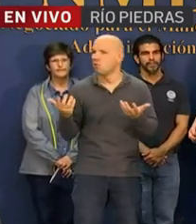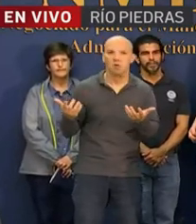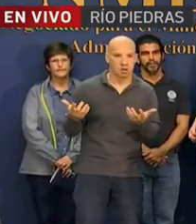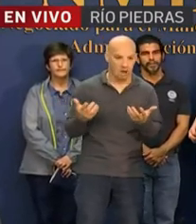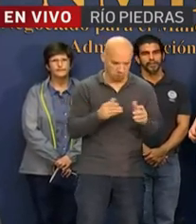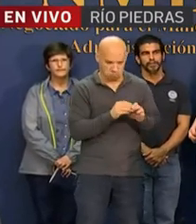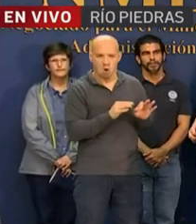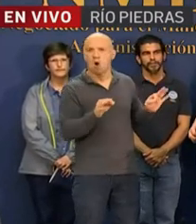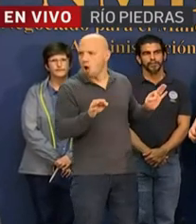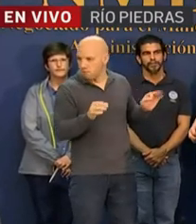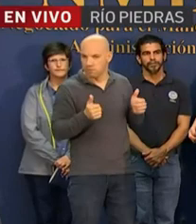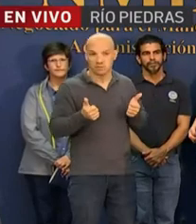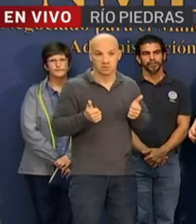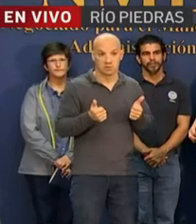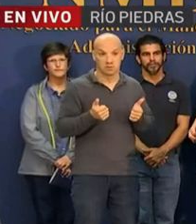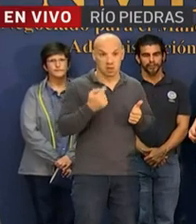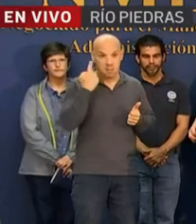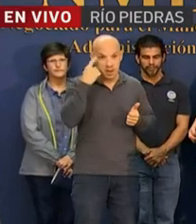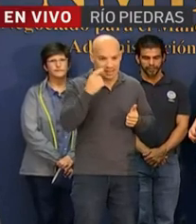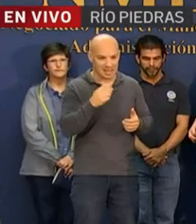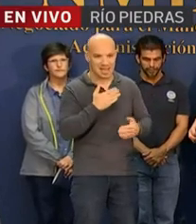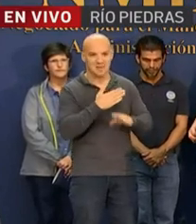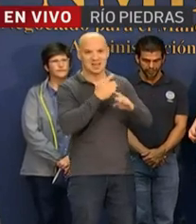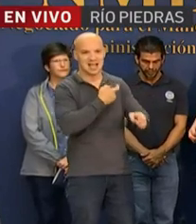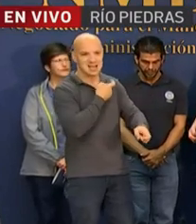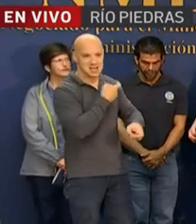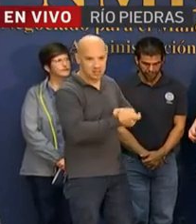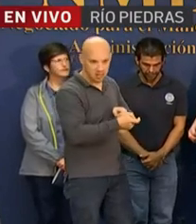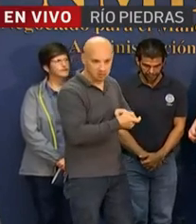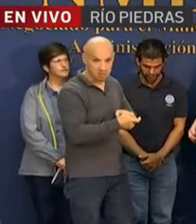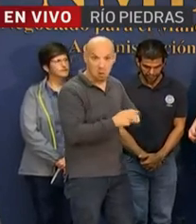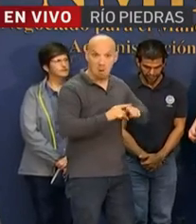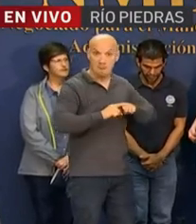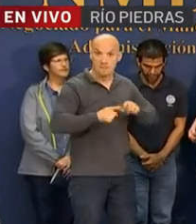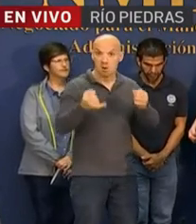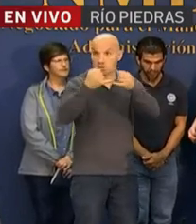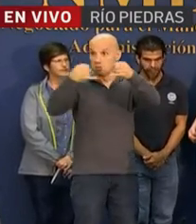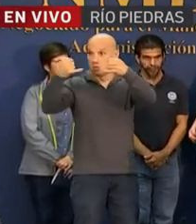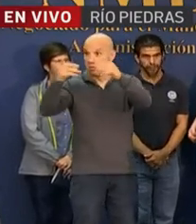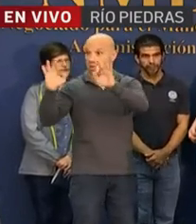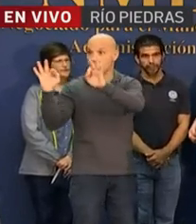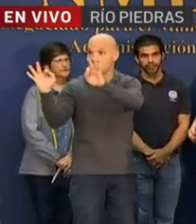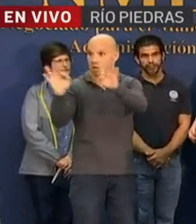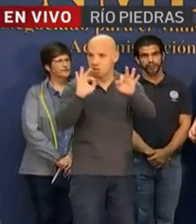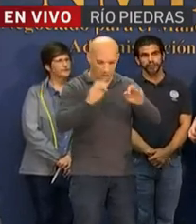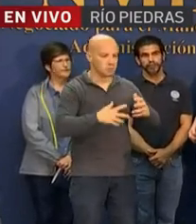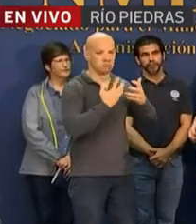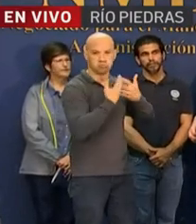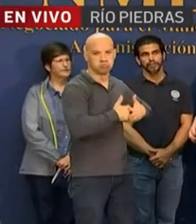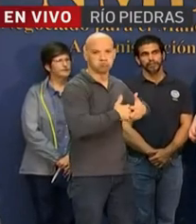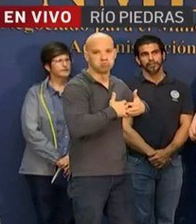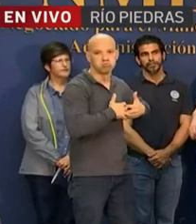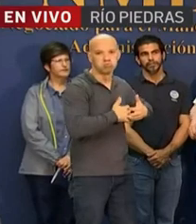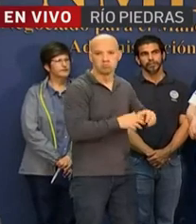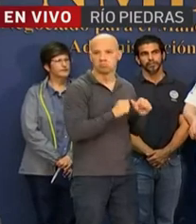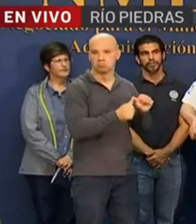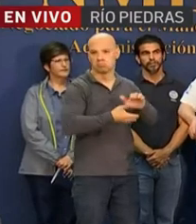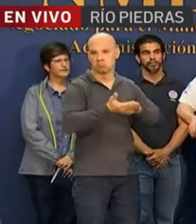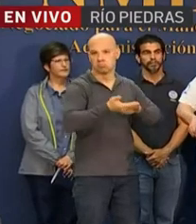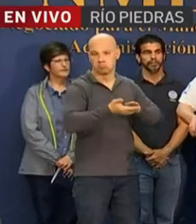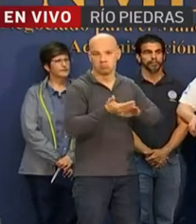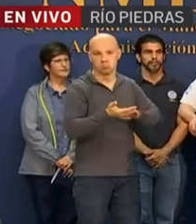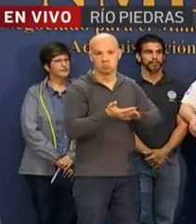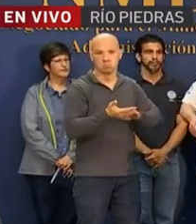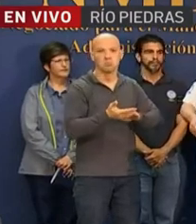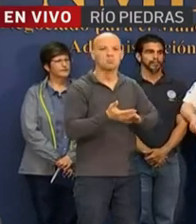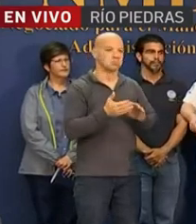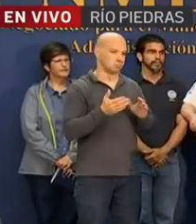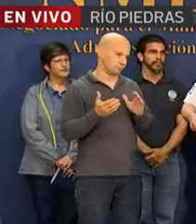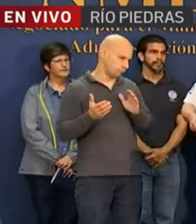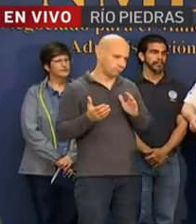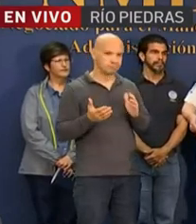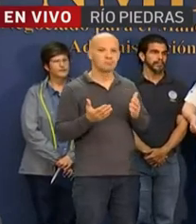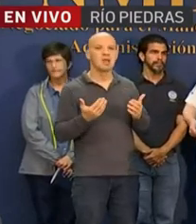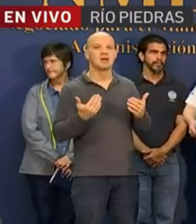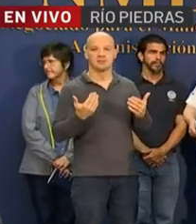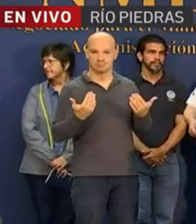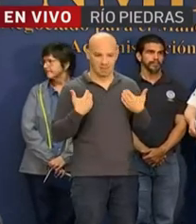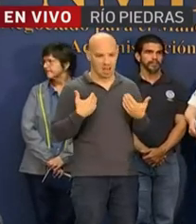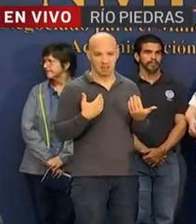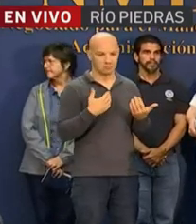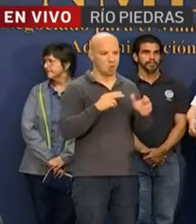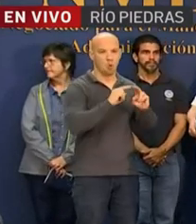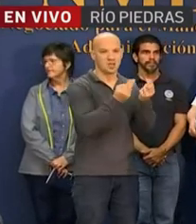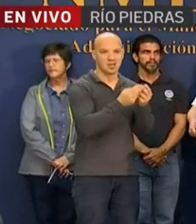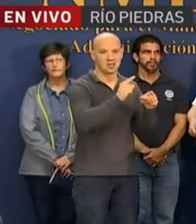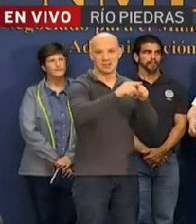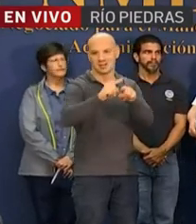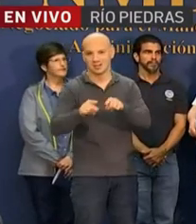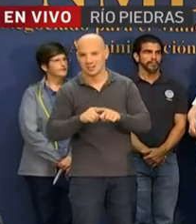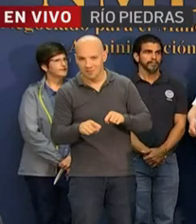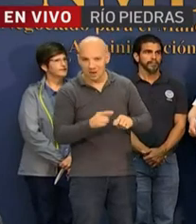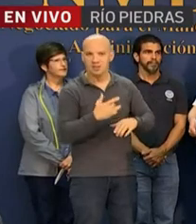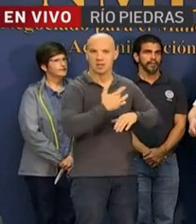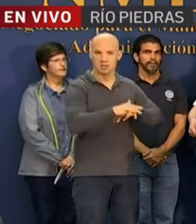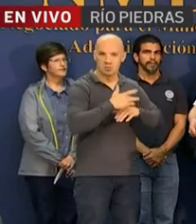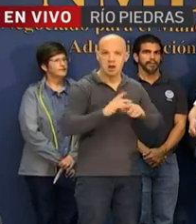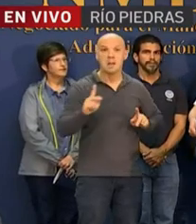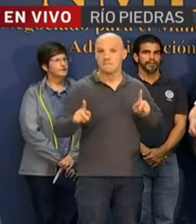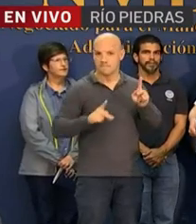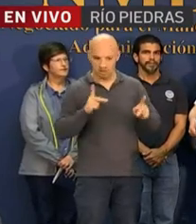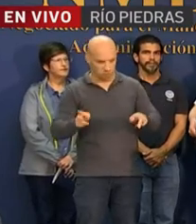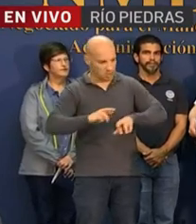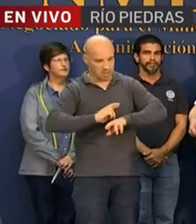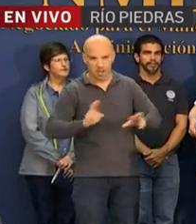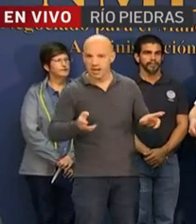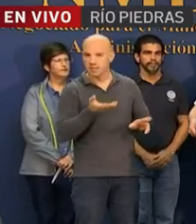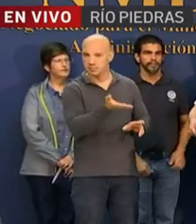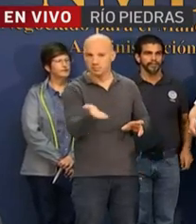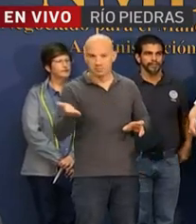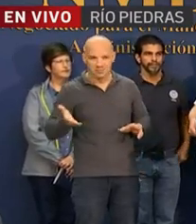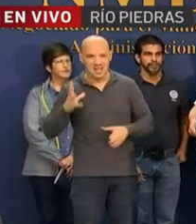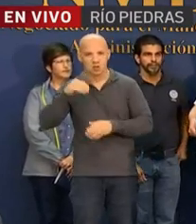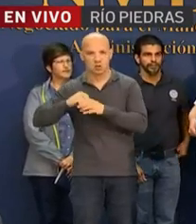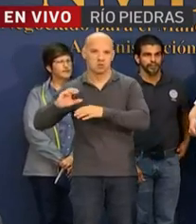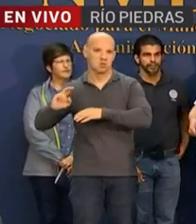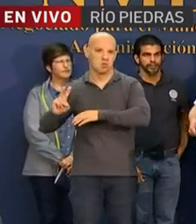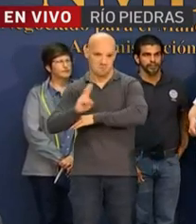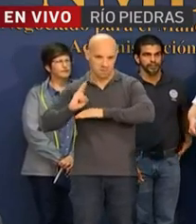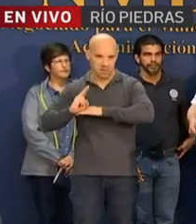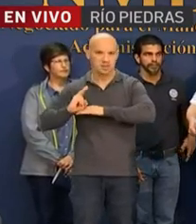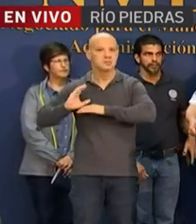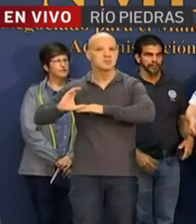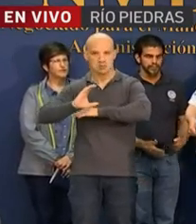NINGUNA CENTRAL DE GENERADOR.